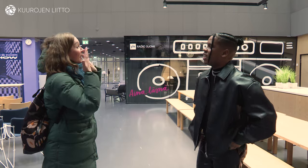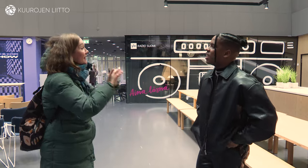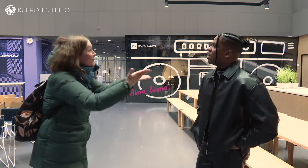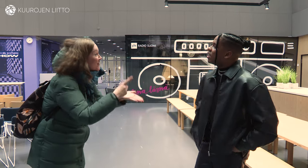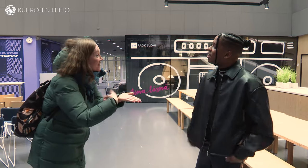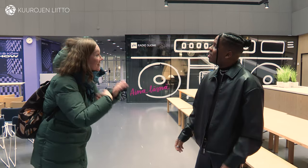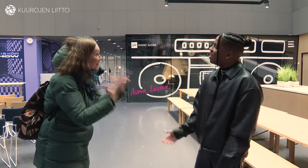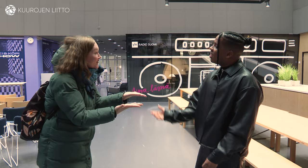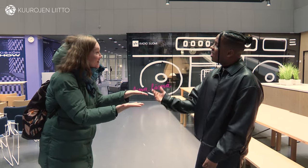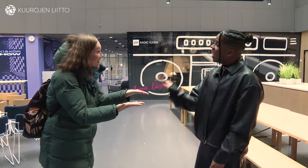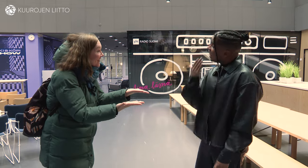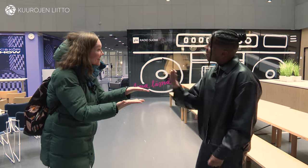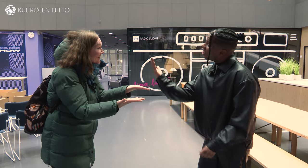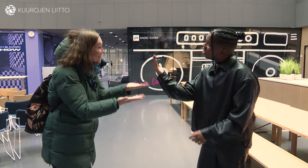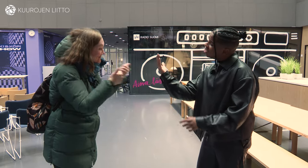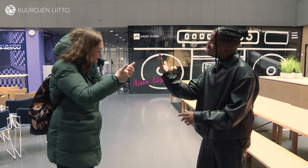Kiitoksia haastattelusta! -Kiitos!